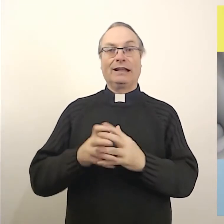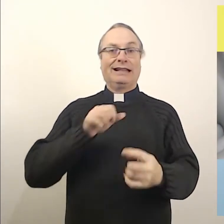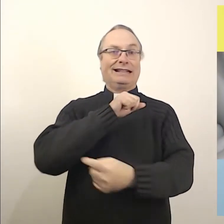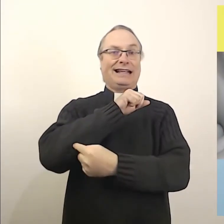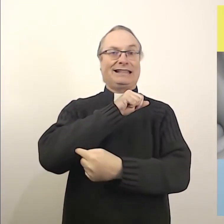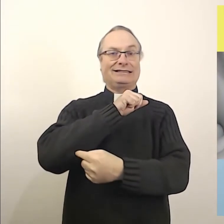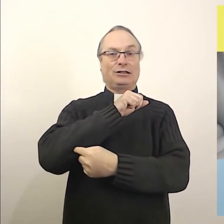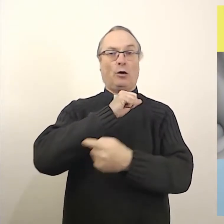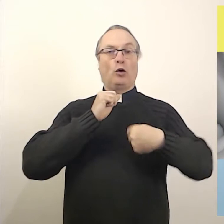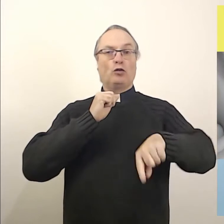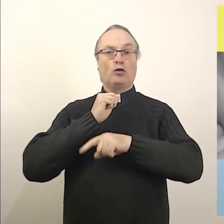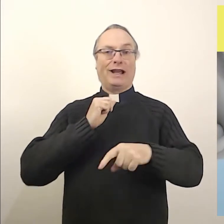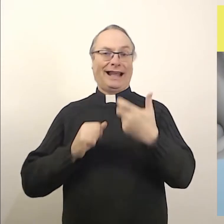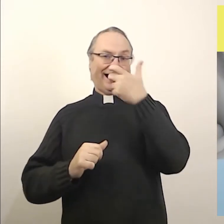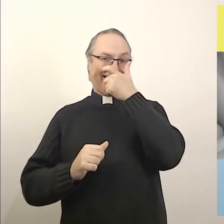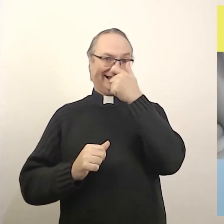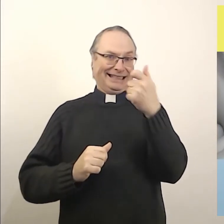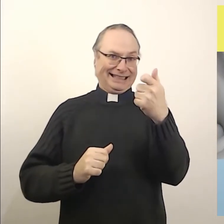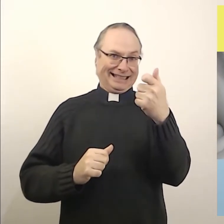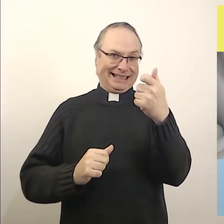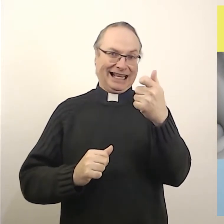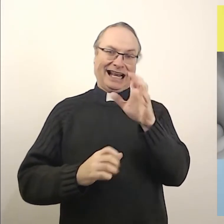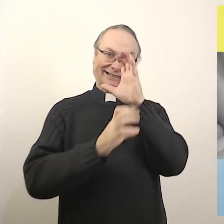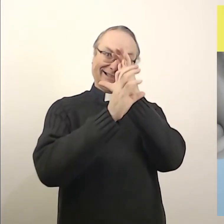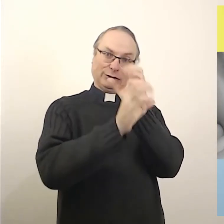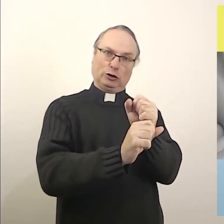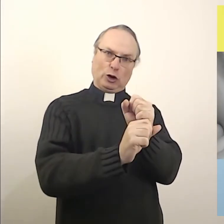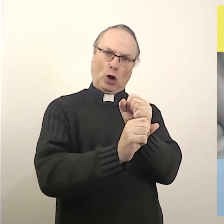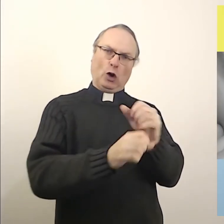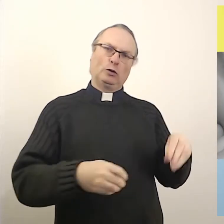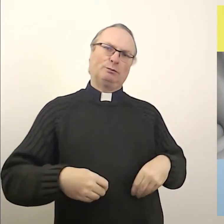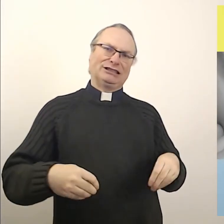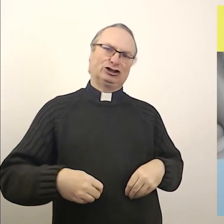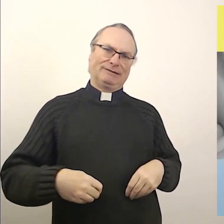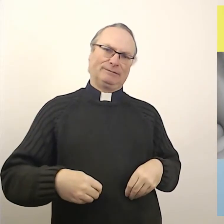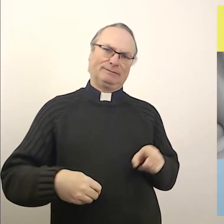Les tentations nous attirent à la séduction du péché.